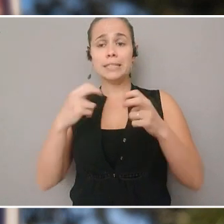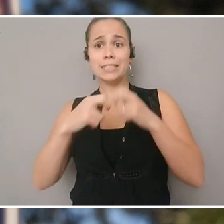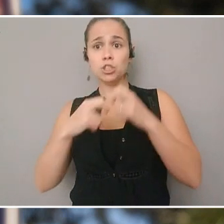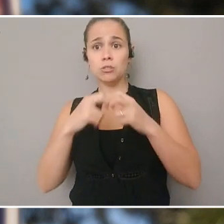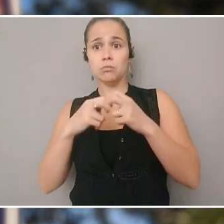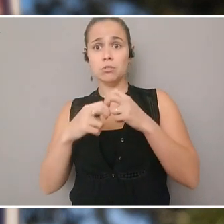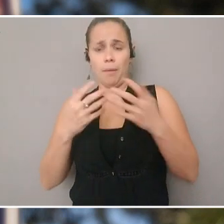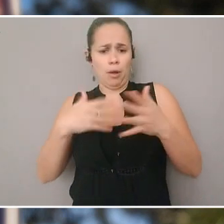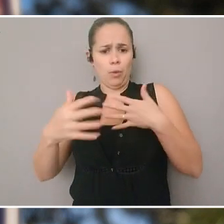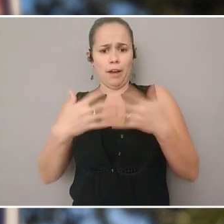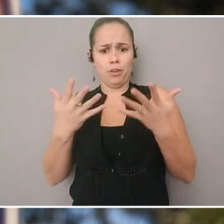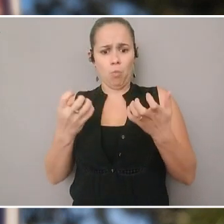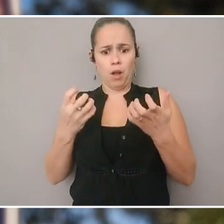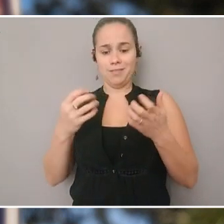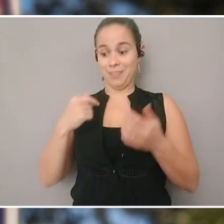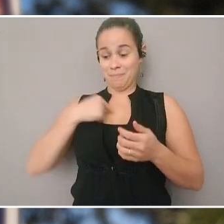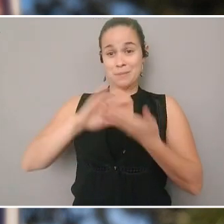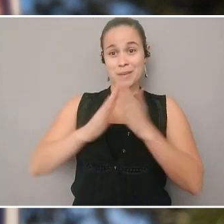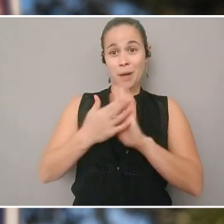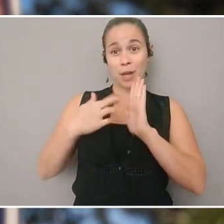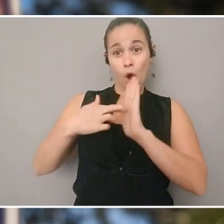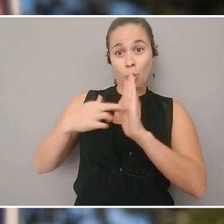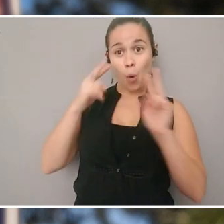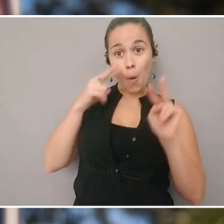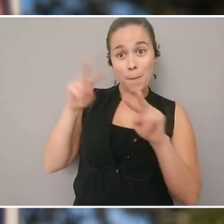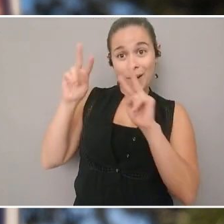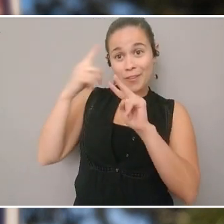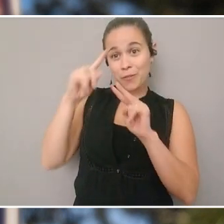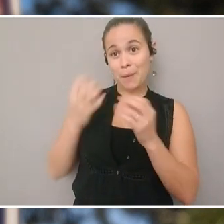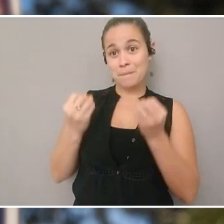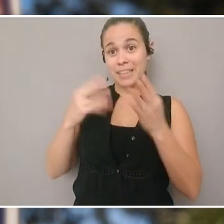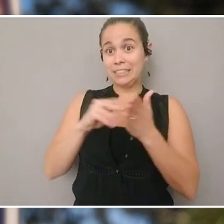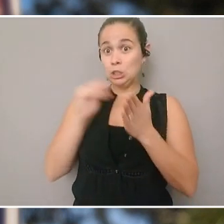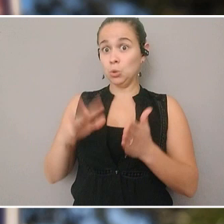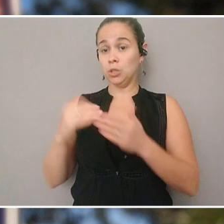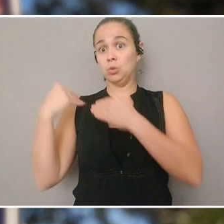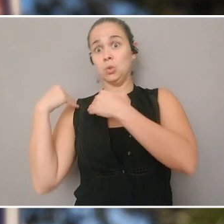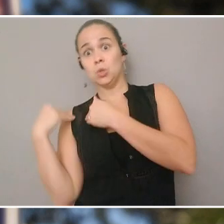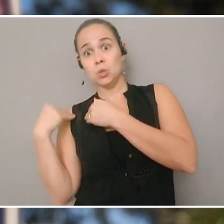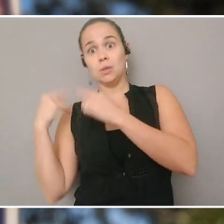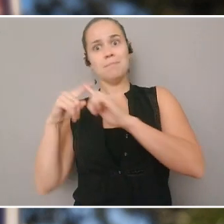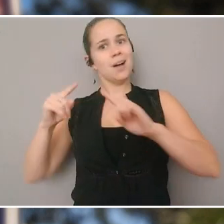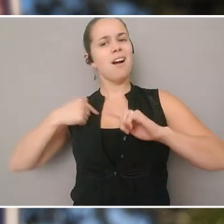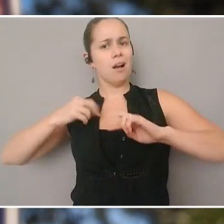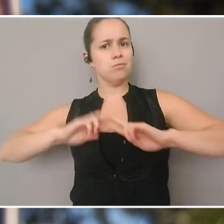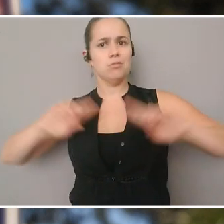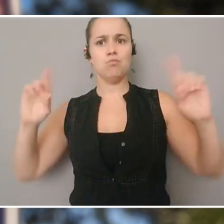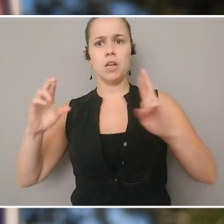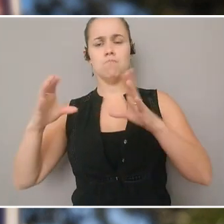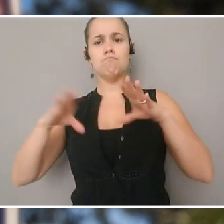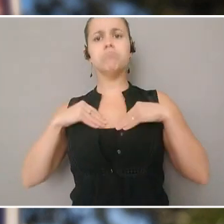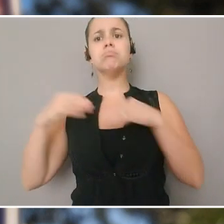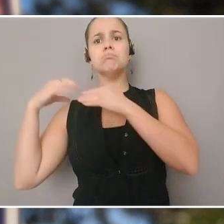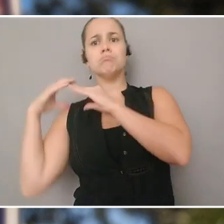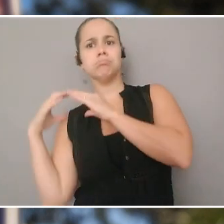para estudiantes es una gran tarea, una tarea que estaba listo para asumir y